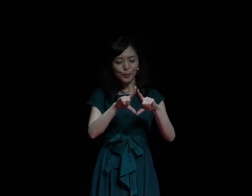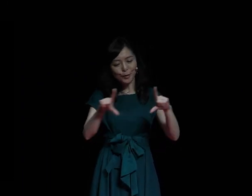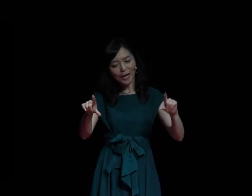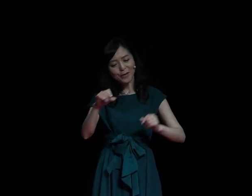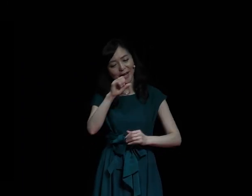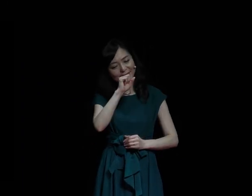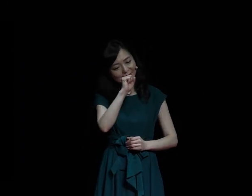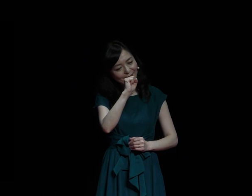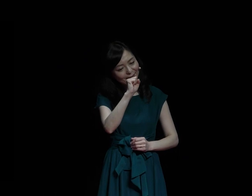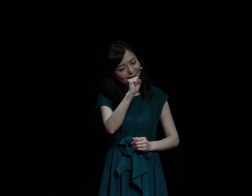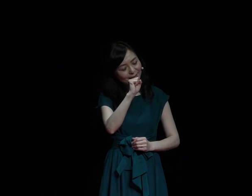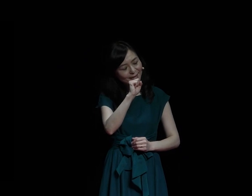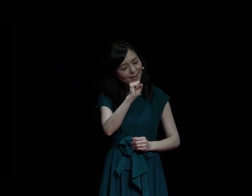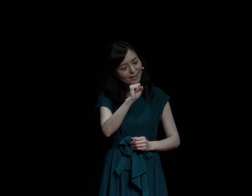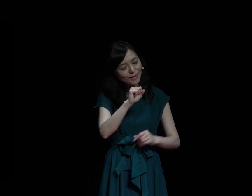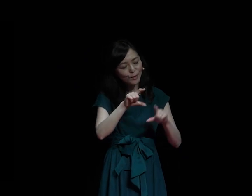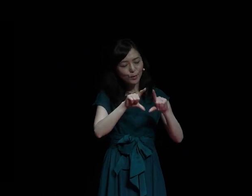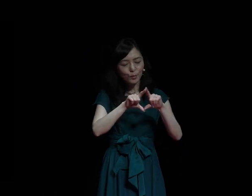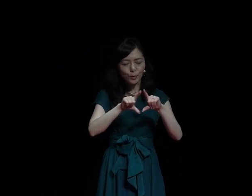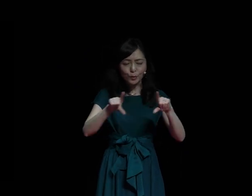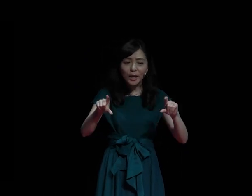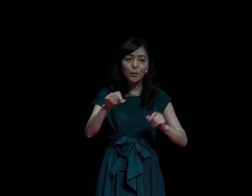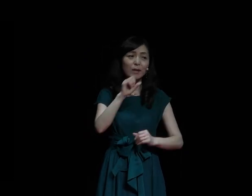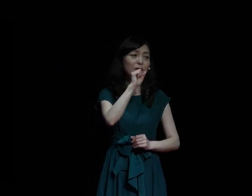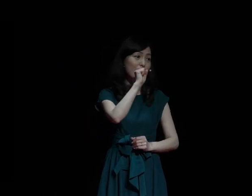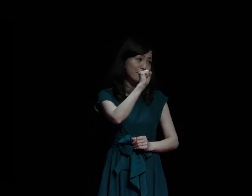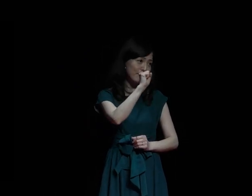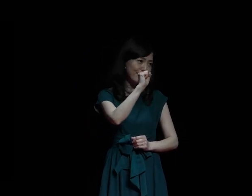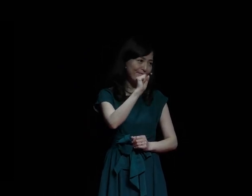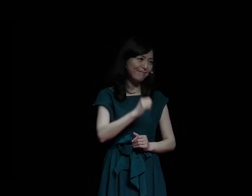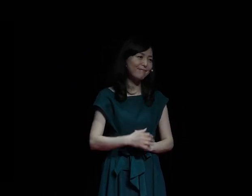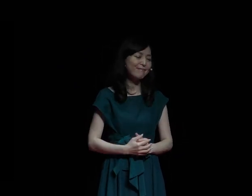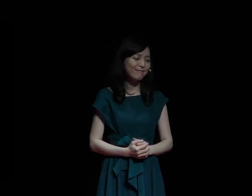[Estaba bien siendo normal Estaba bien siendo normal]